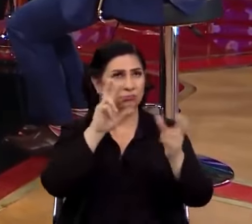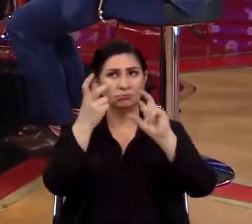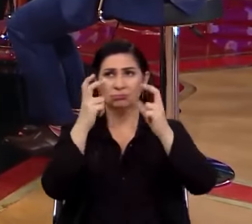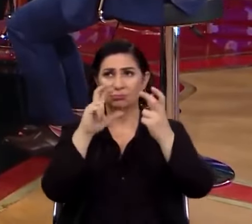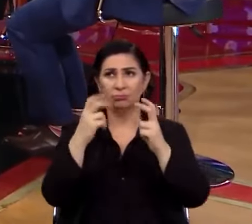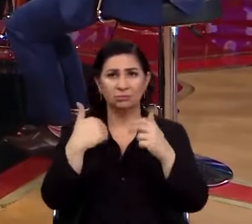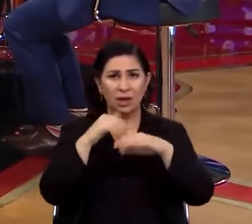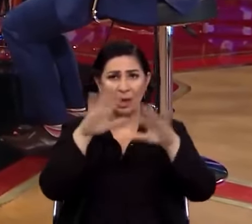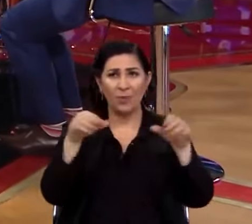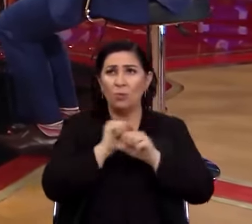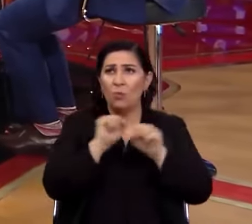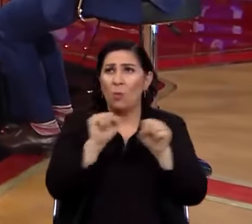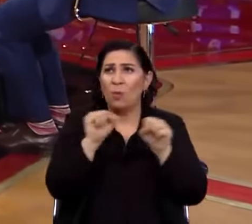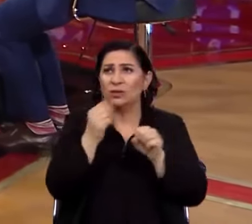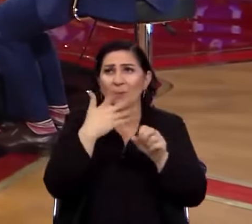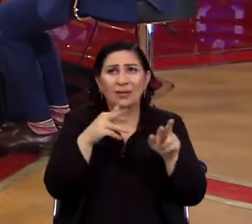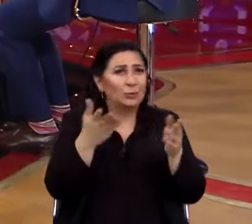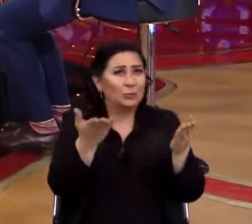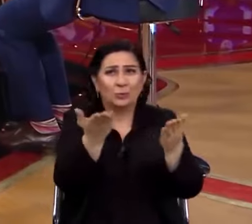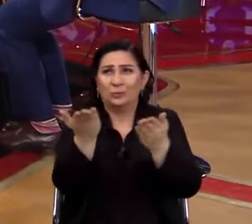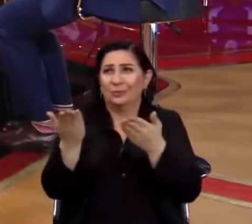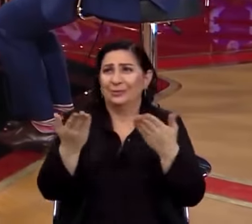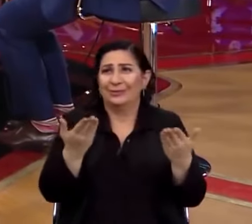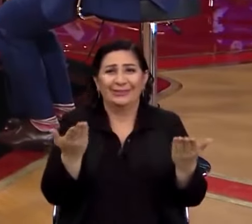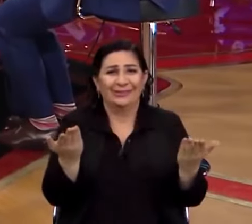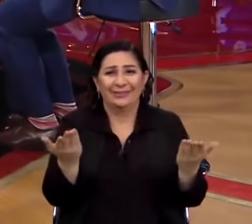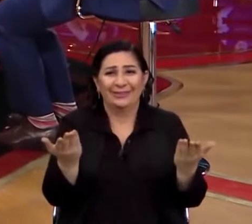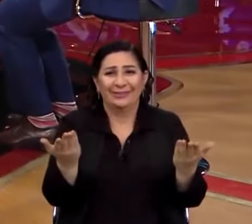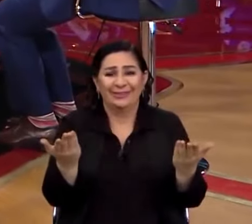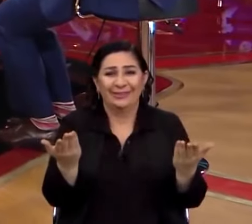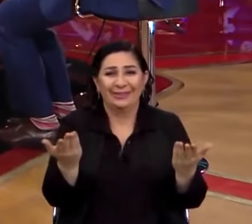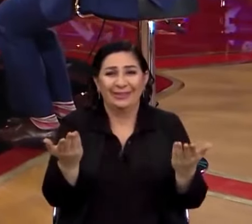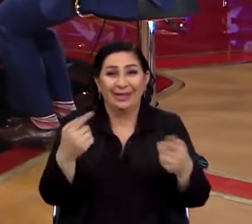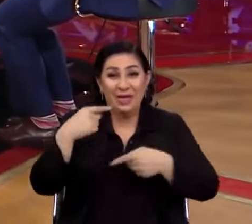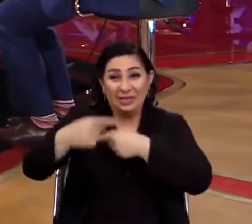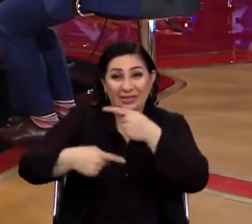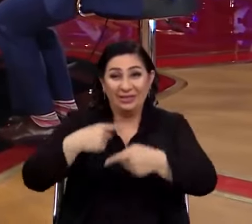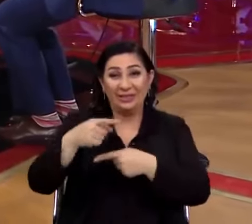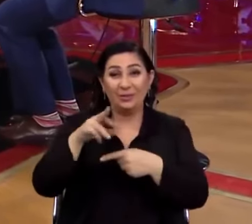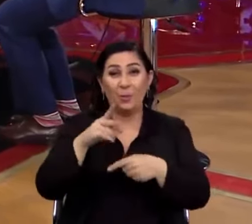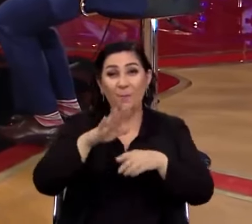ki biz hepimiz bombacı benziyoruz yani ırsi olarak değil mesela masada bak